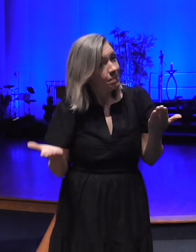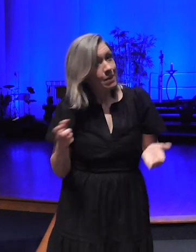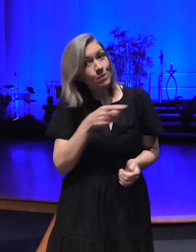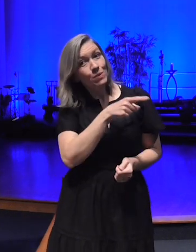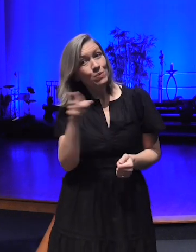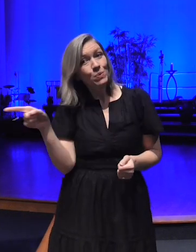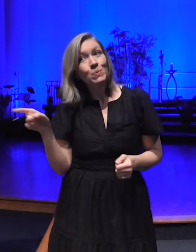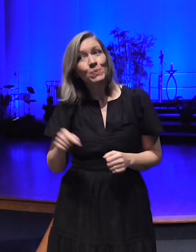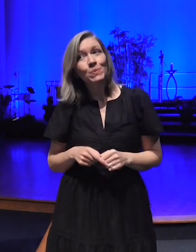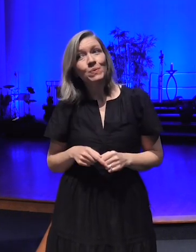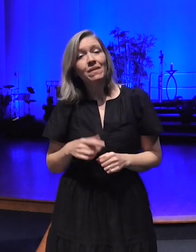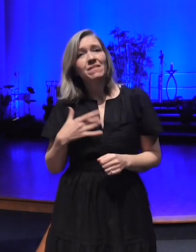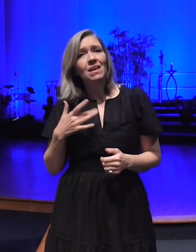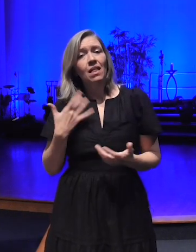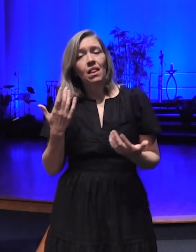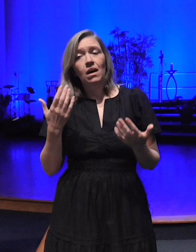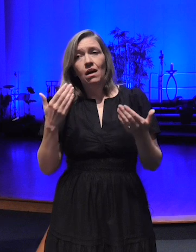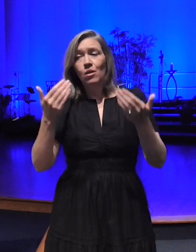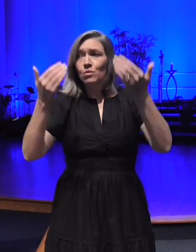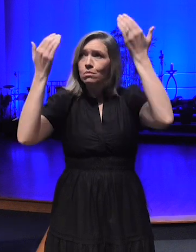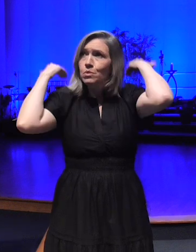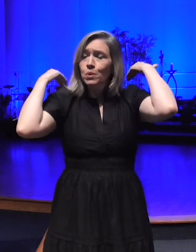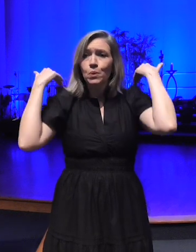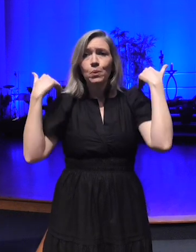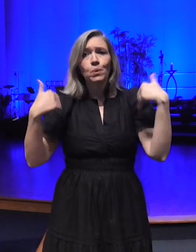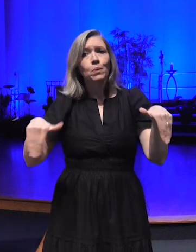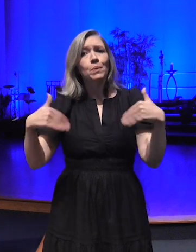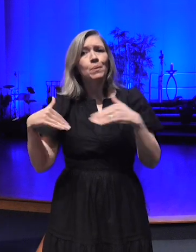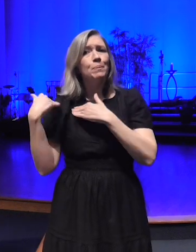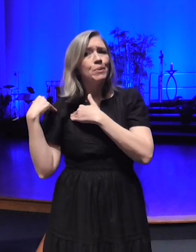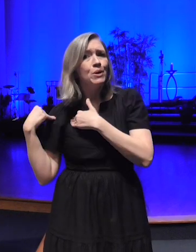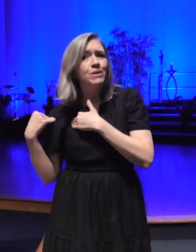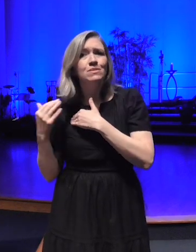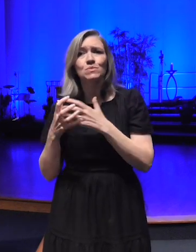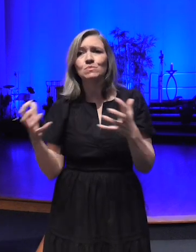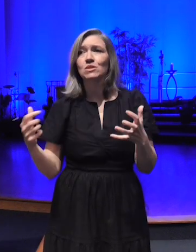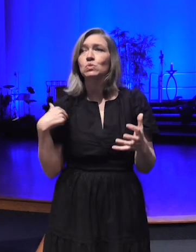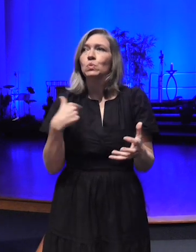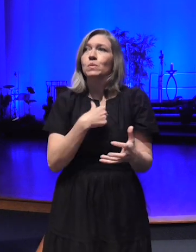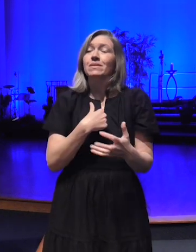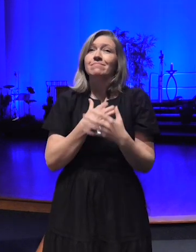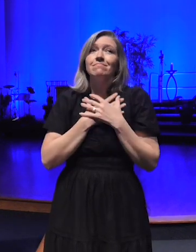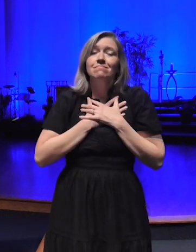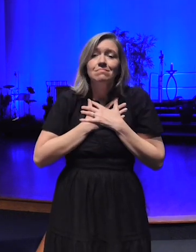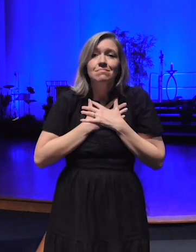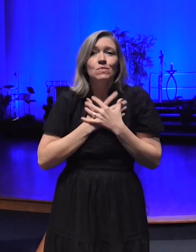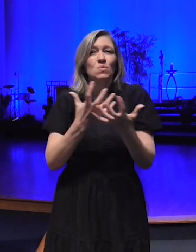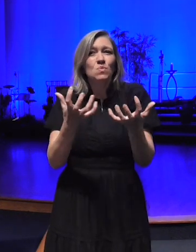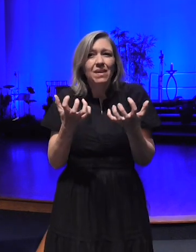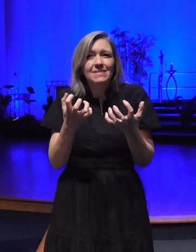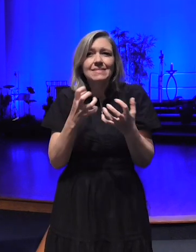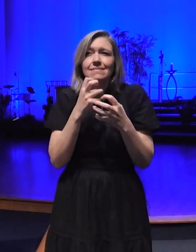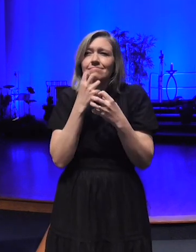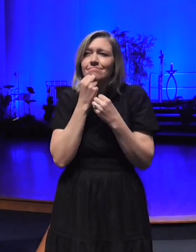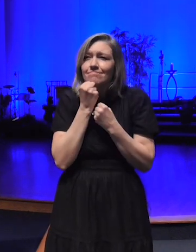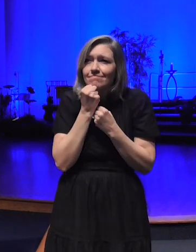sobrecargado y anhelamos estos momentos sagrados cuando podemos sentir algo más profundo